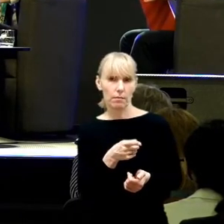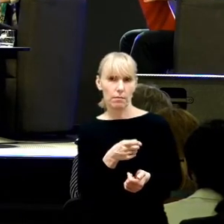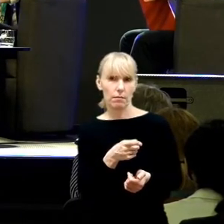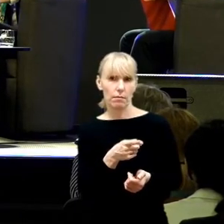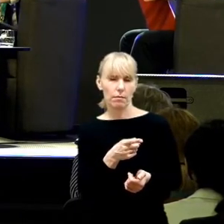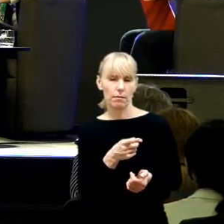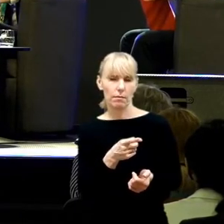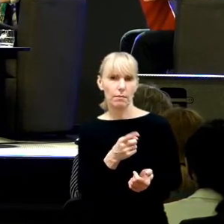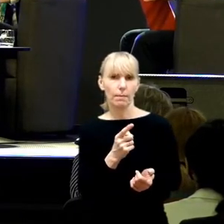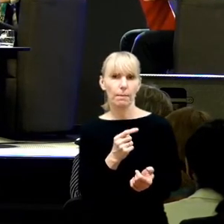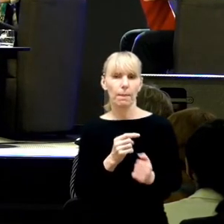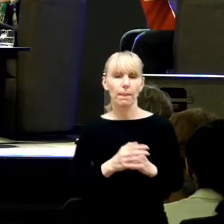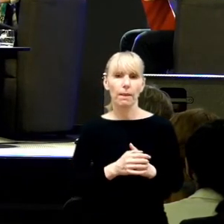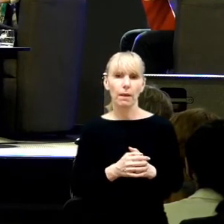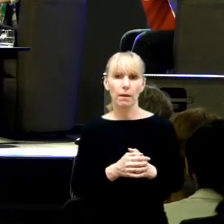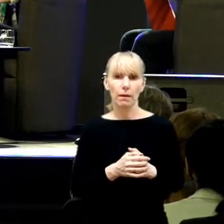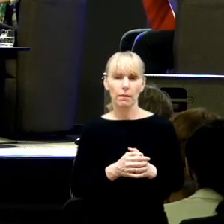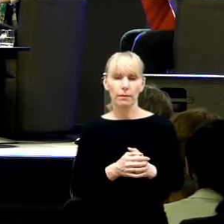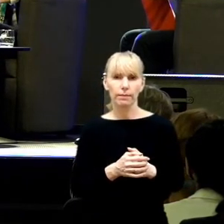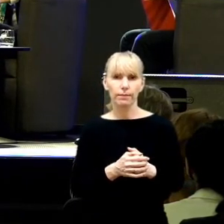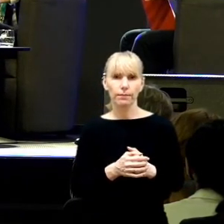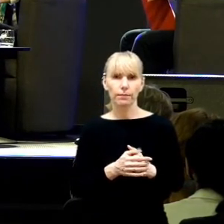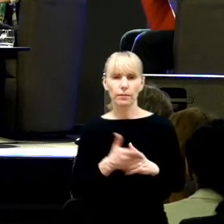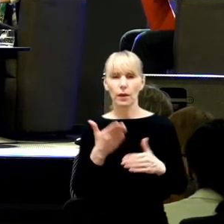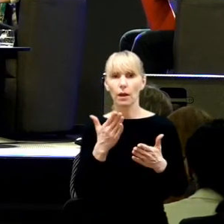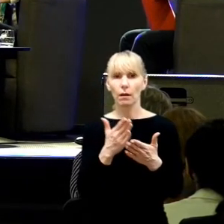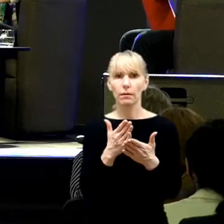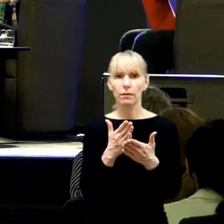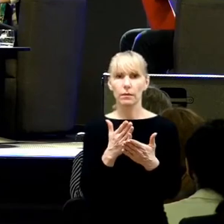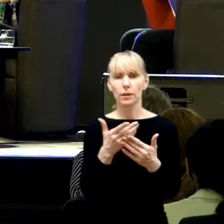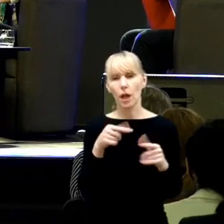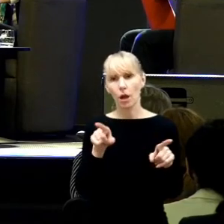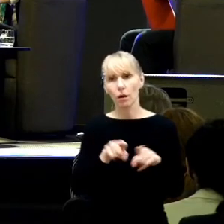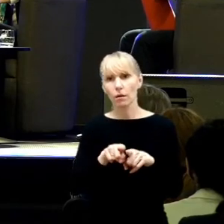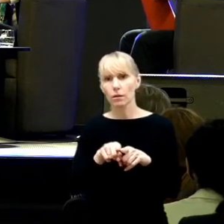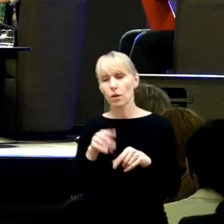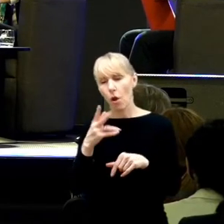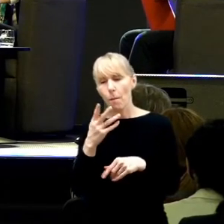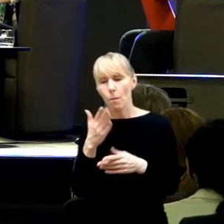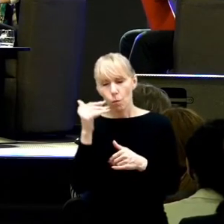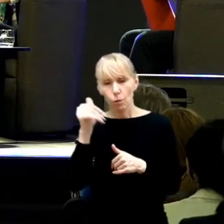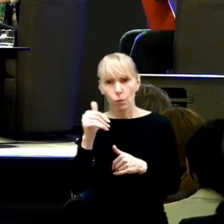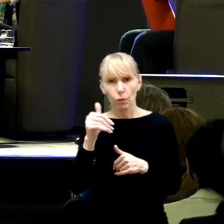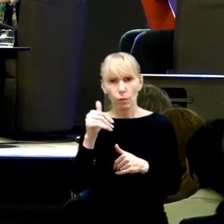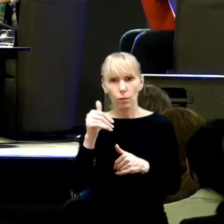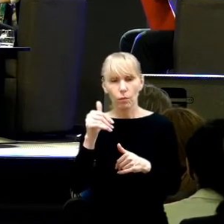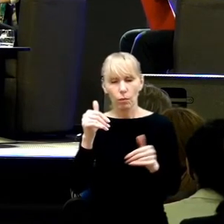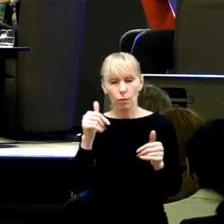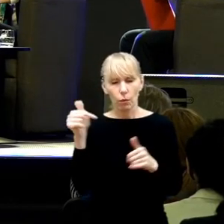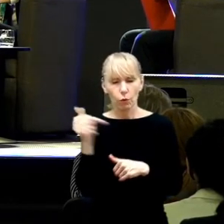jak przycierają te szlaki, no to muszą czasami mierzyć się z różnymi przeciwnościami. I właśnie co jest największym wyzwaniem,